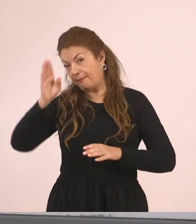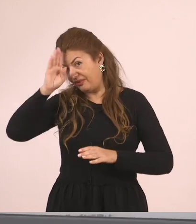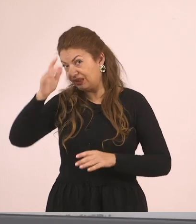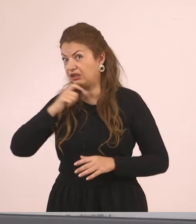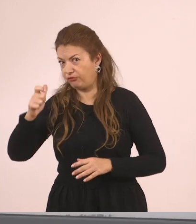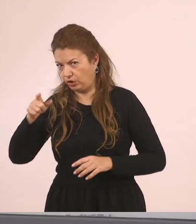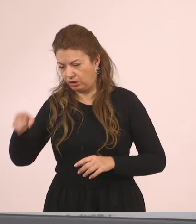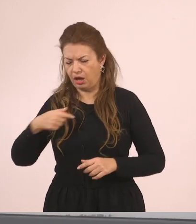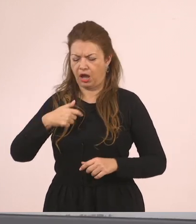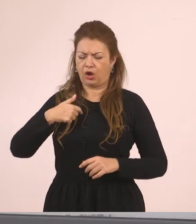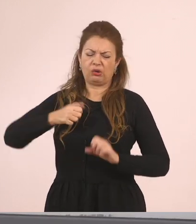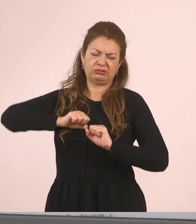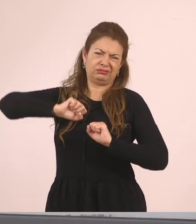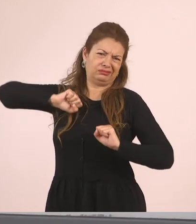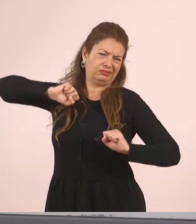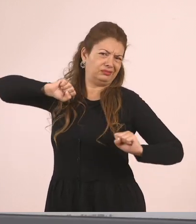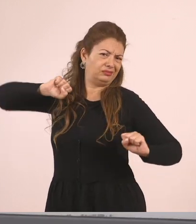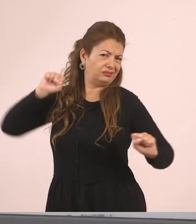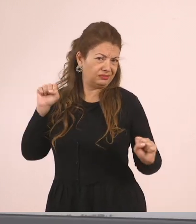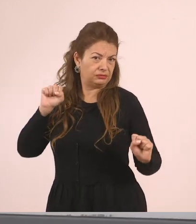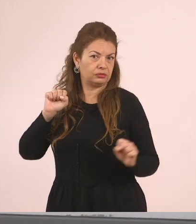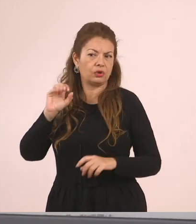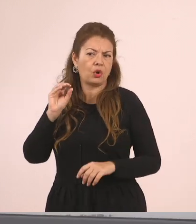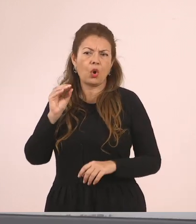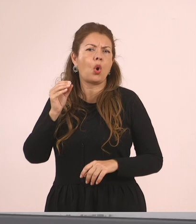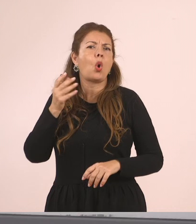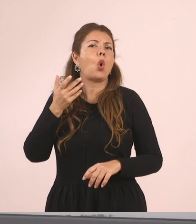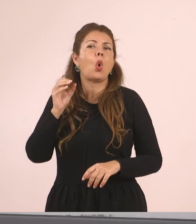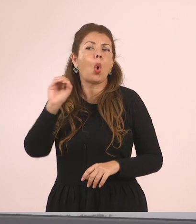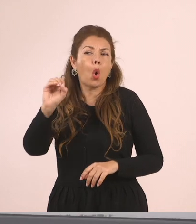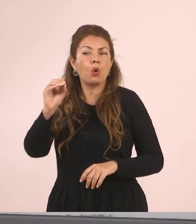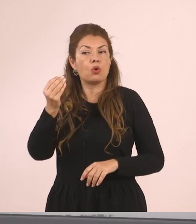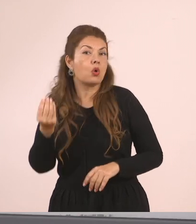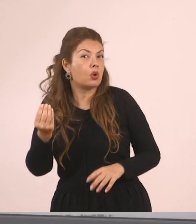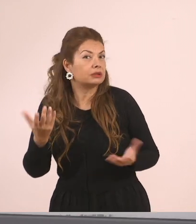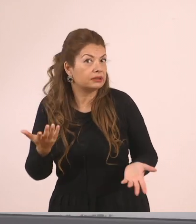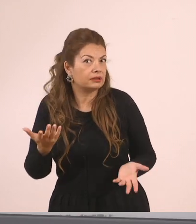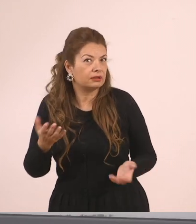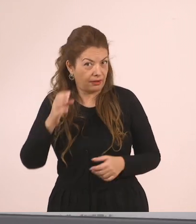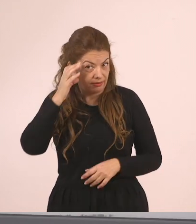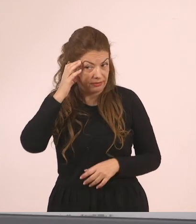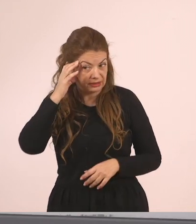τεντώνομαι, τι θα βάλω; Για να σκεφτώ. Στην Ενεργητική Φωνή ποιο είναι το ρήμα;